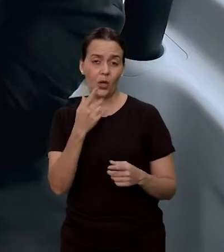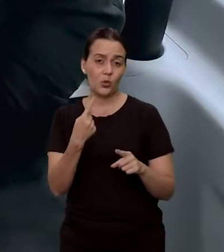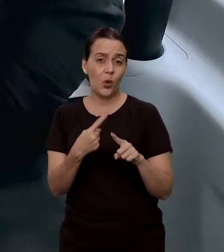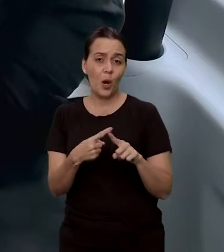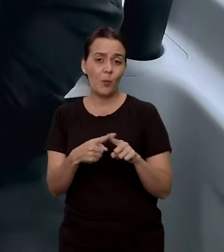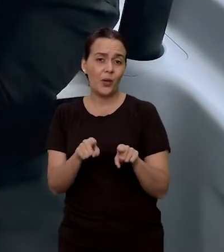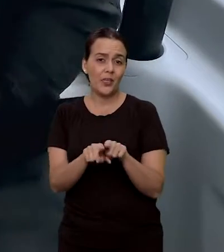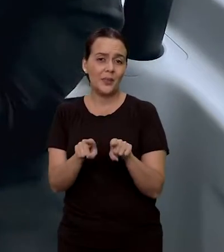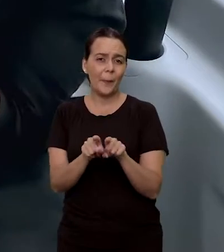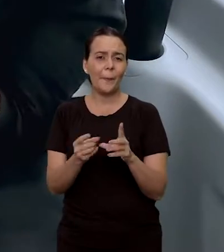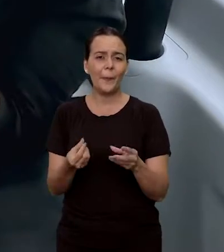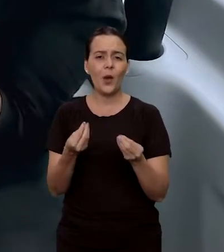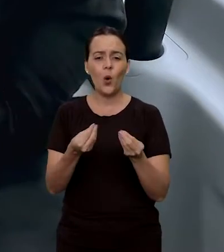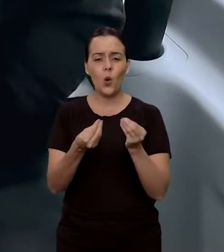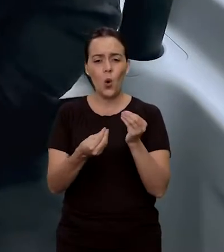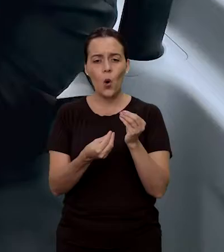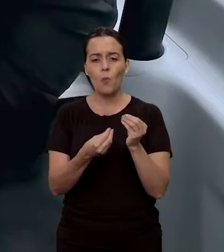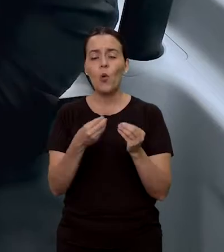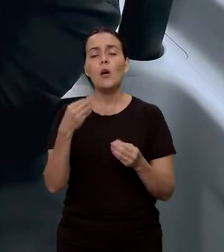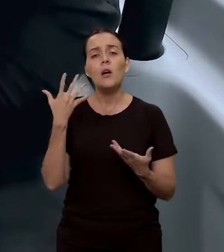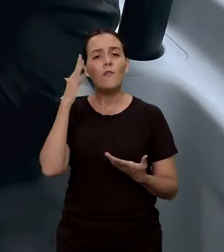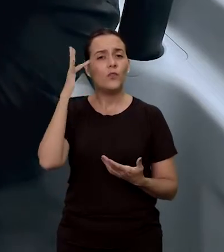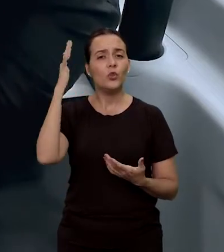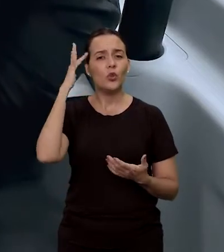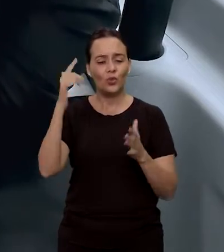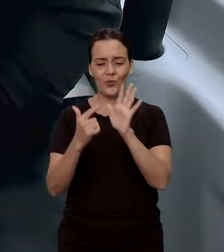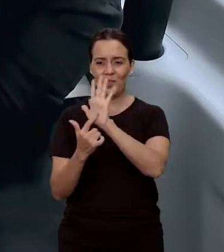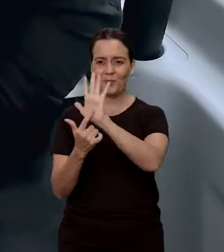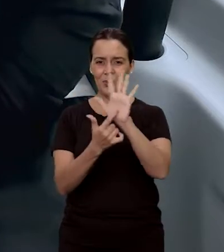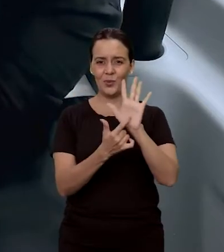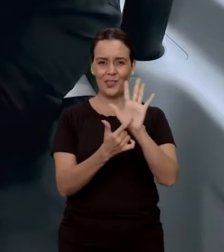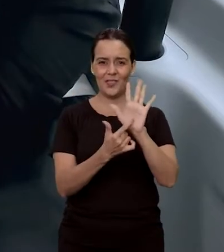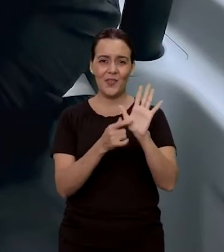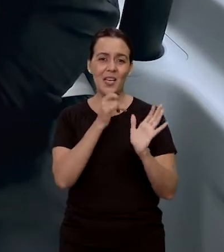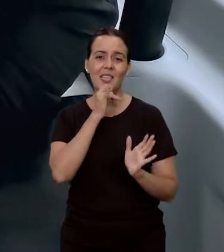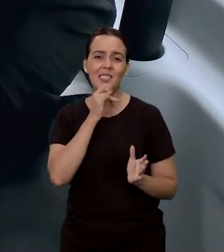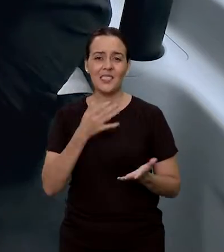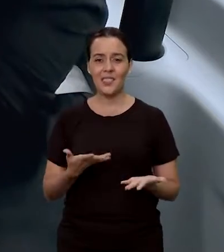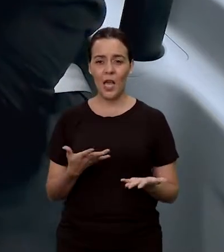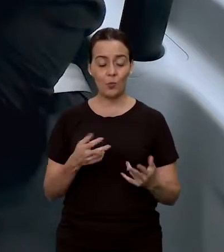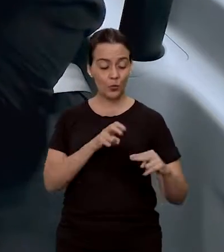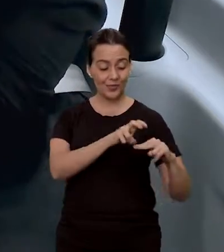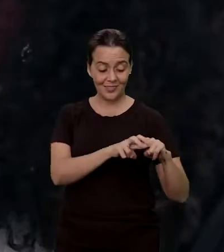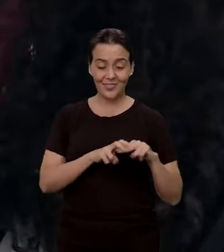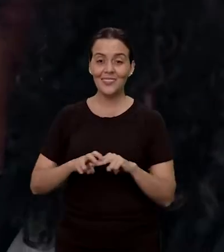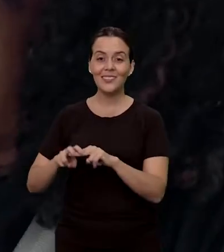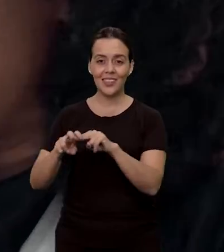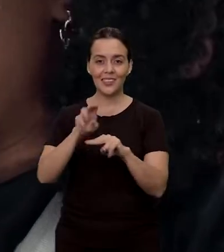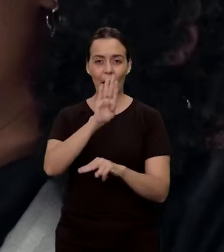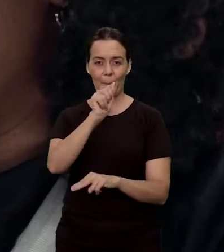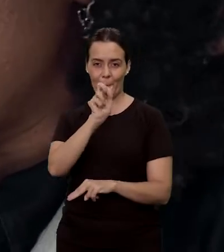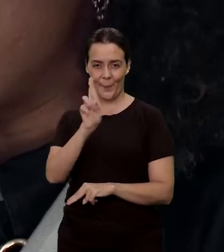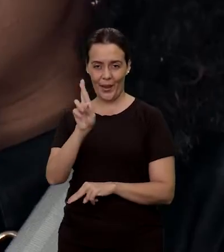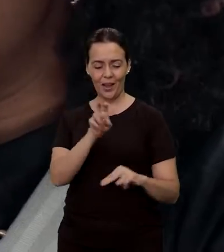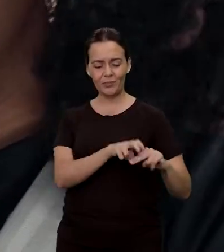como é desenhado esse modelo de filosofia. [Mônica] Que botequim também é filosofia. [Katiúscia] Exato, eu acho que a gente precisa discutir